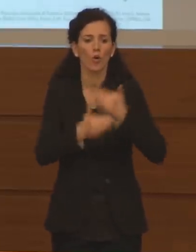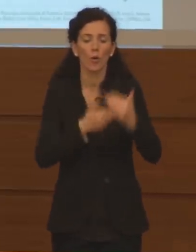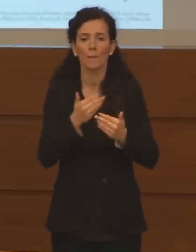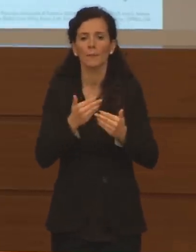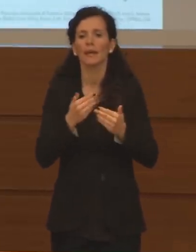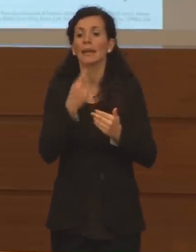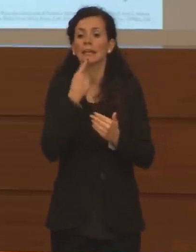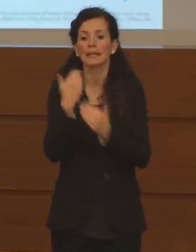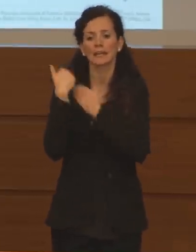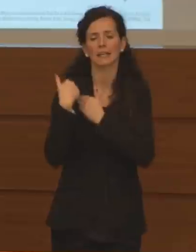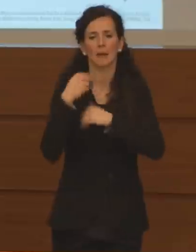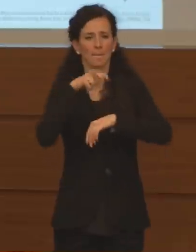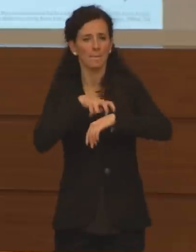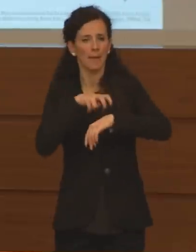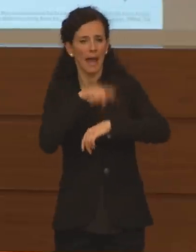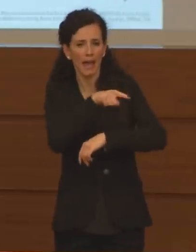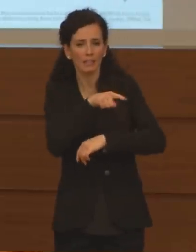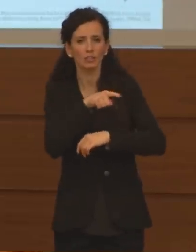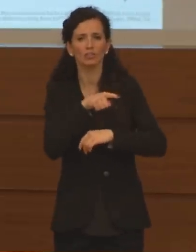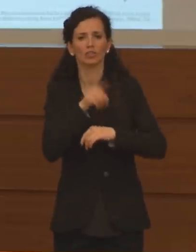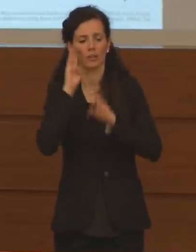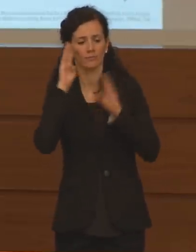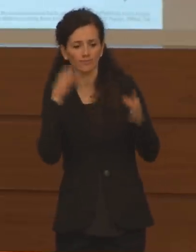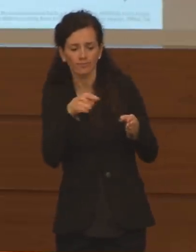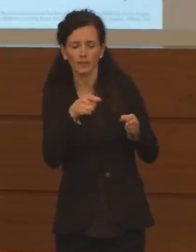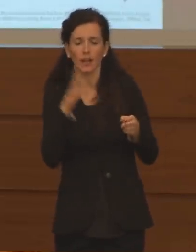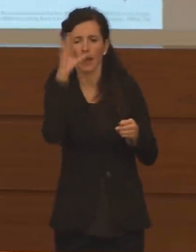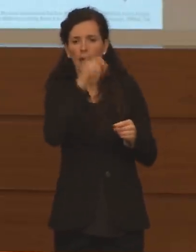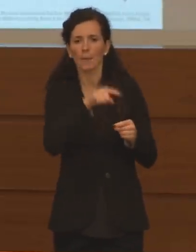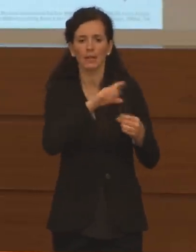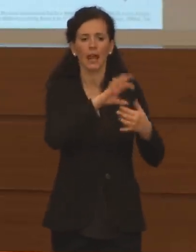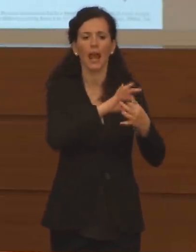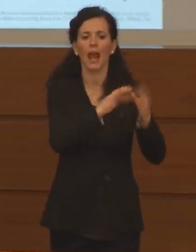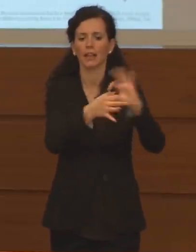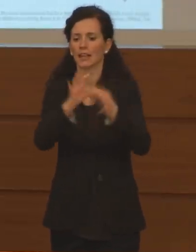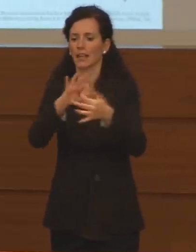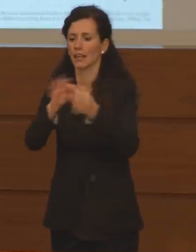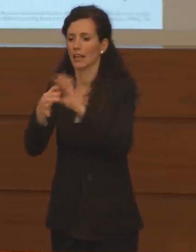di quelli che si stanno occupando per ricostruire la catena di contagio,